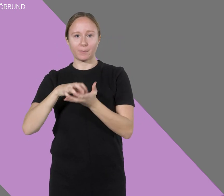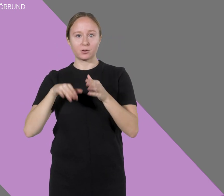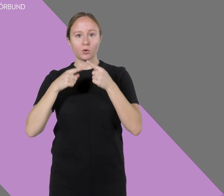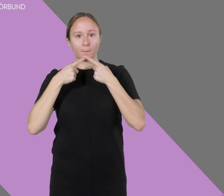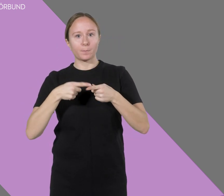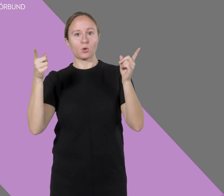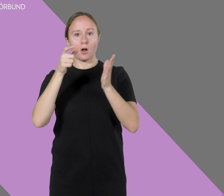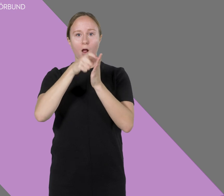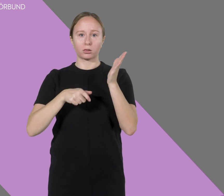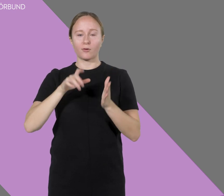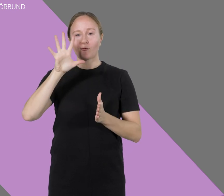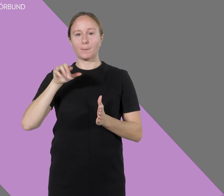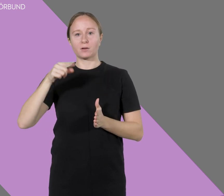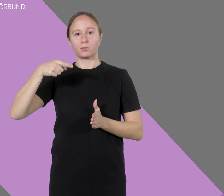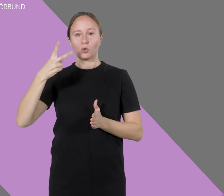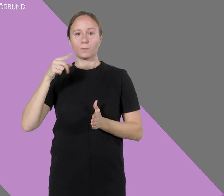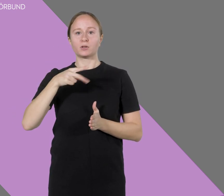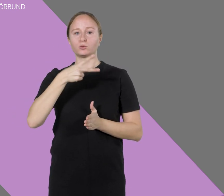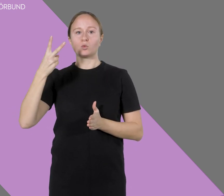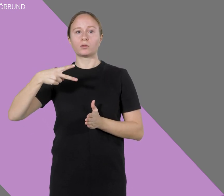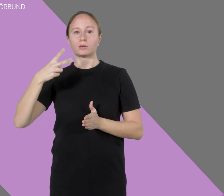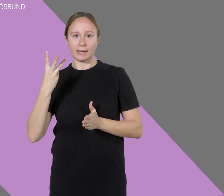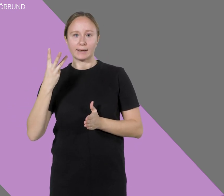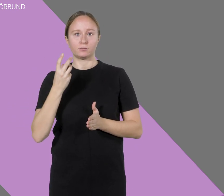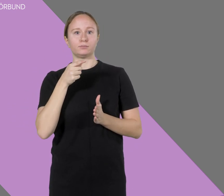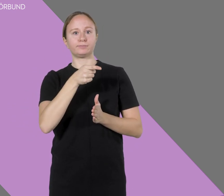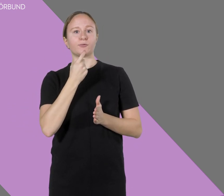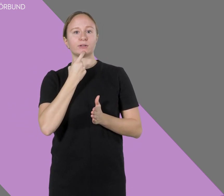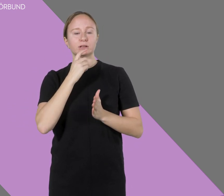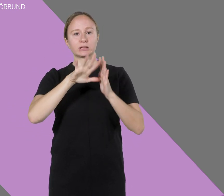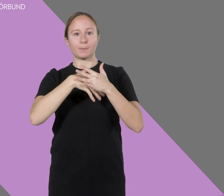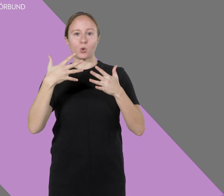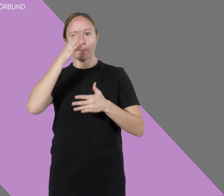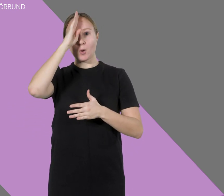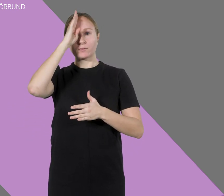publicerade en artikel av professorn i finskt teckenspråk -